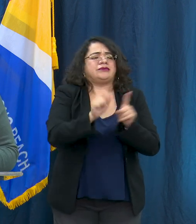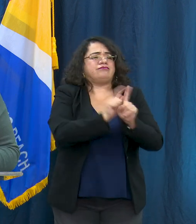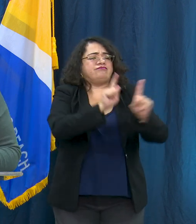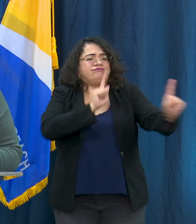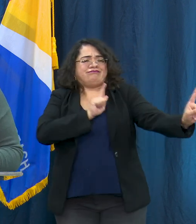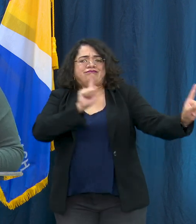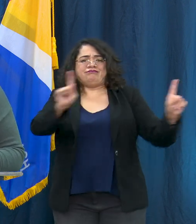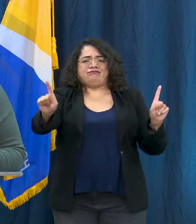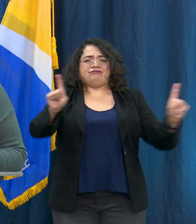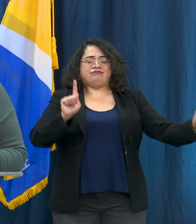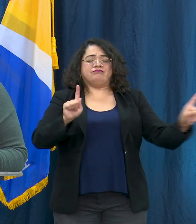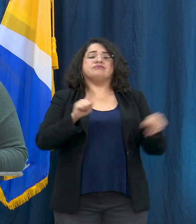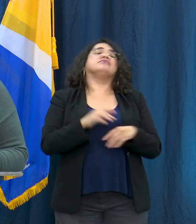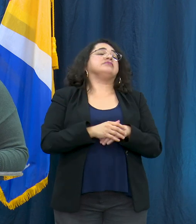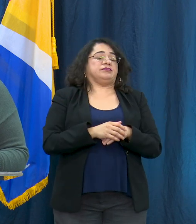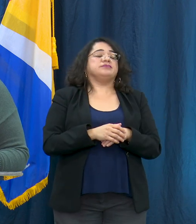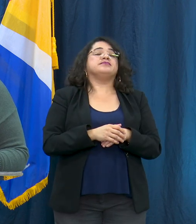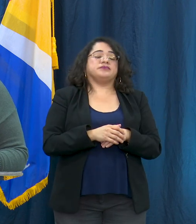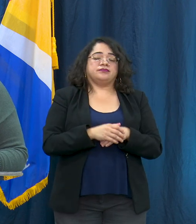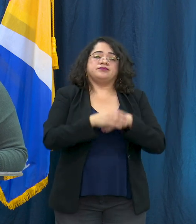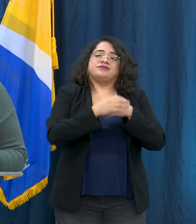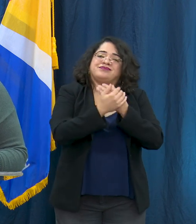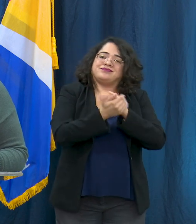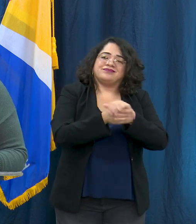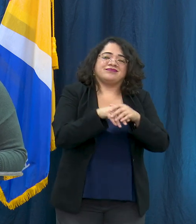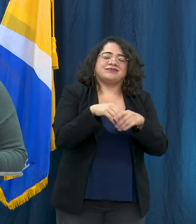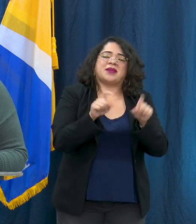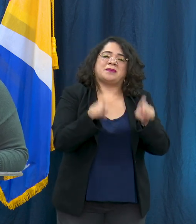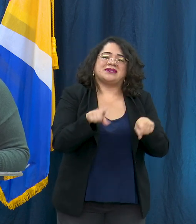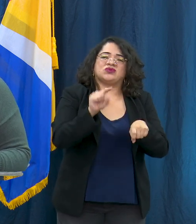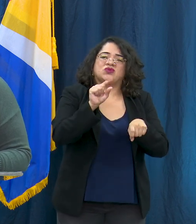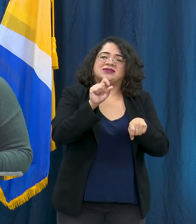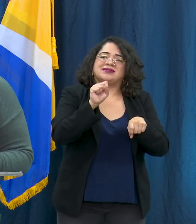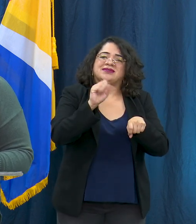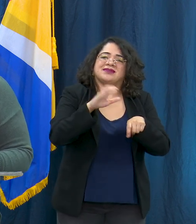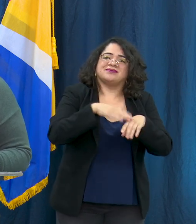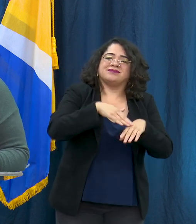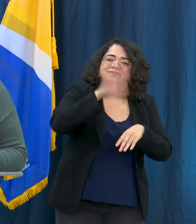practicar la LT stan cemento fisico yo SAR cobertura de tella en la cara en